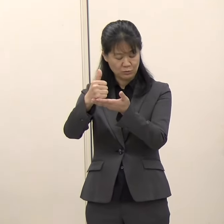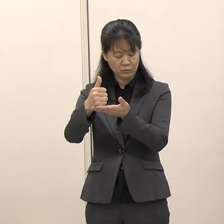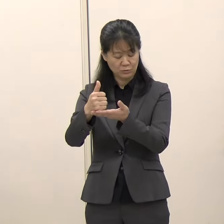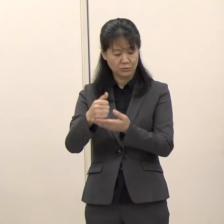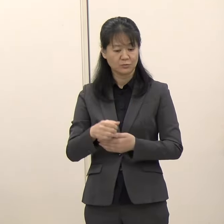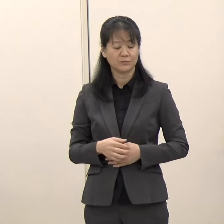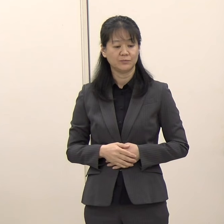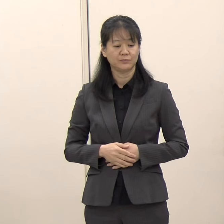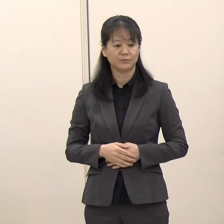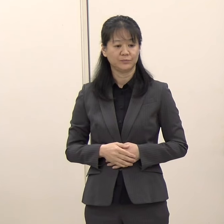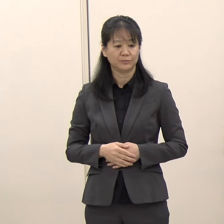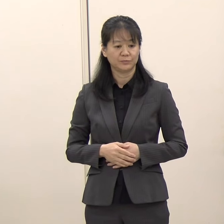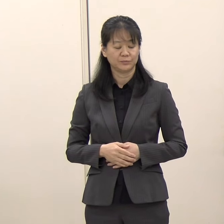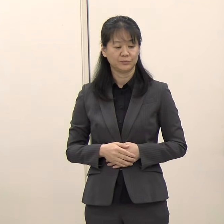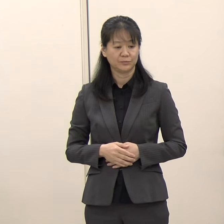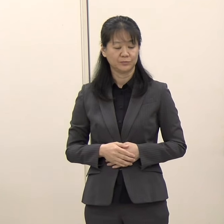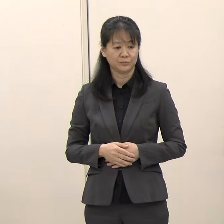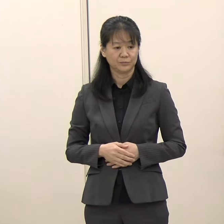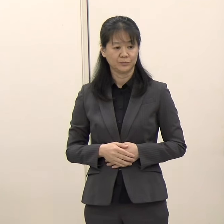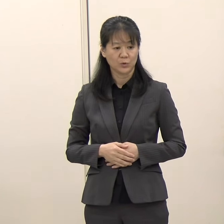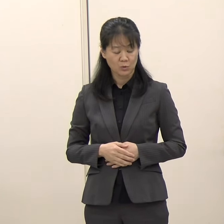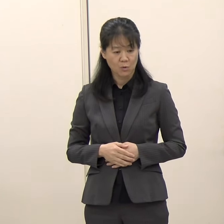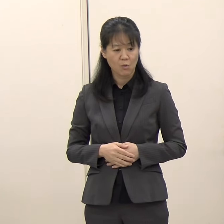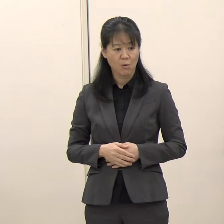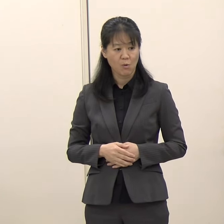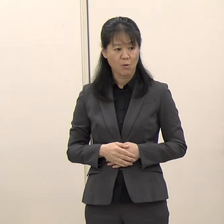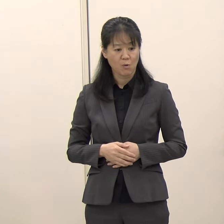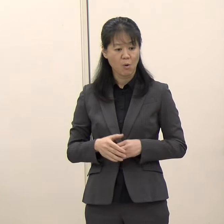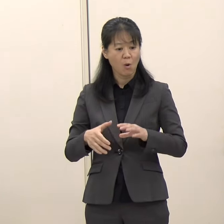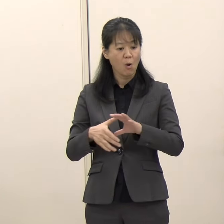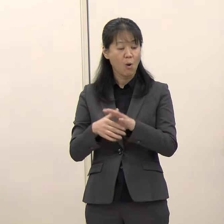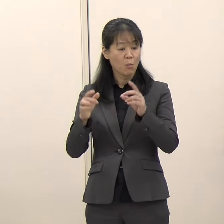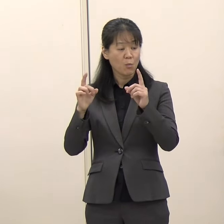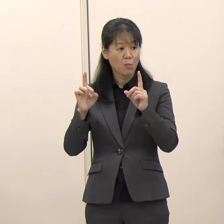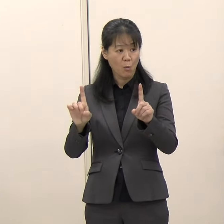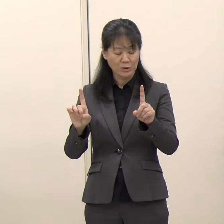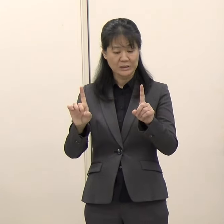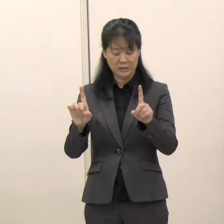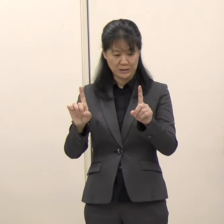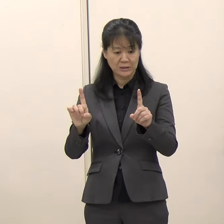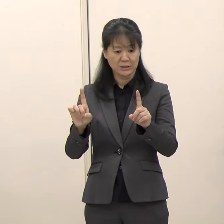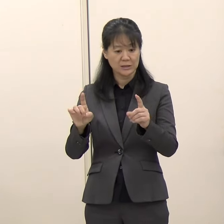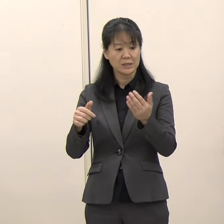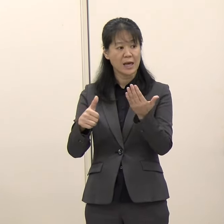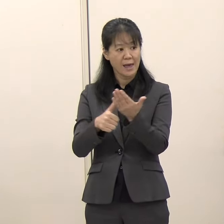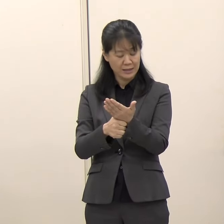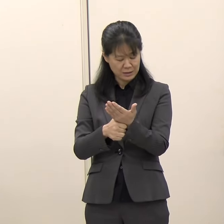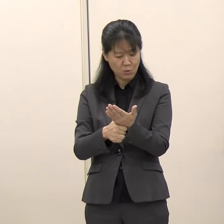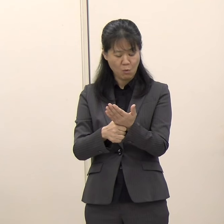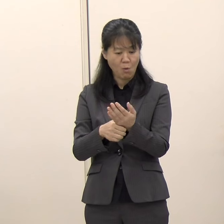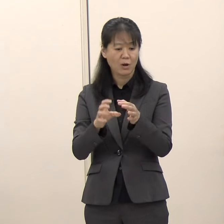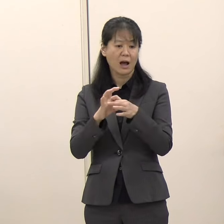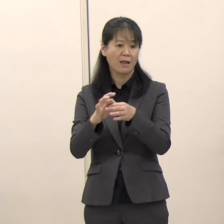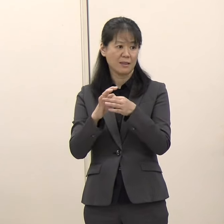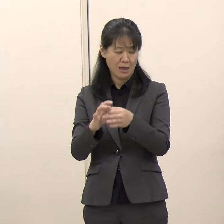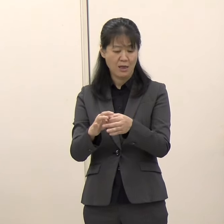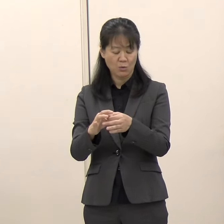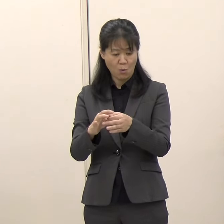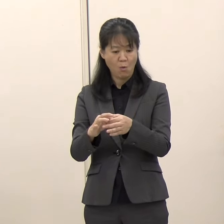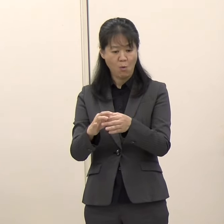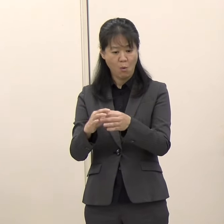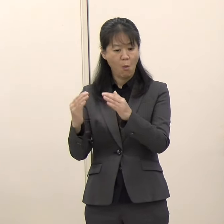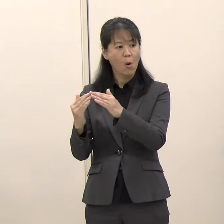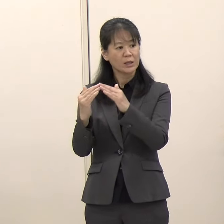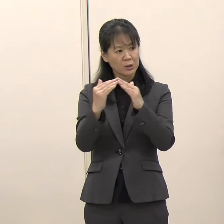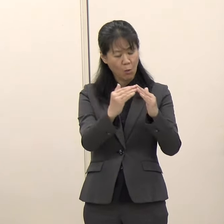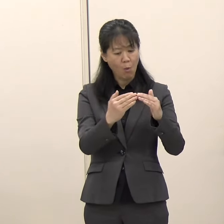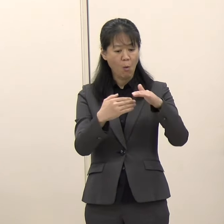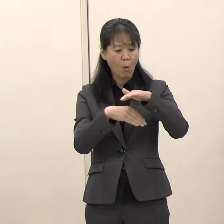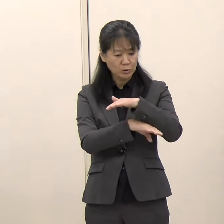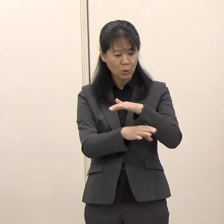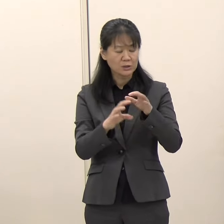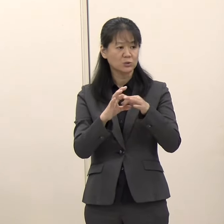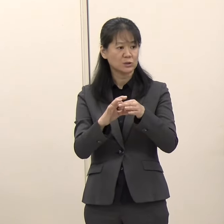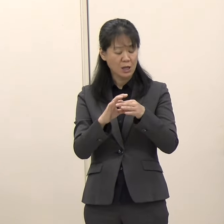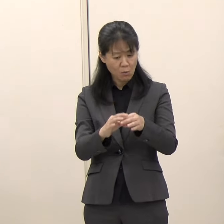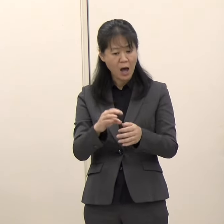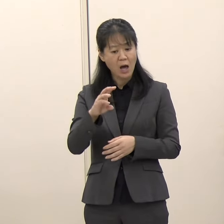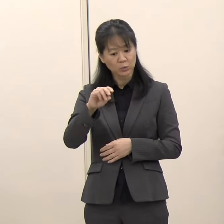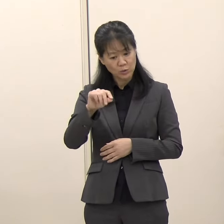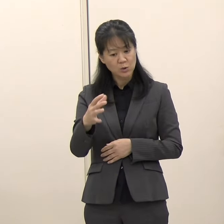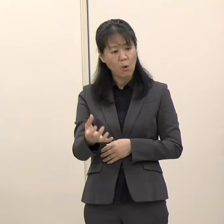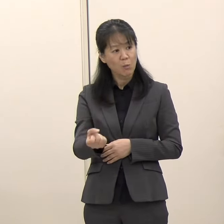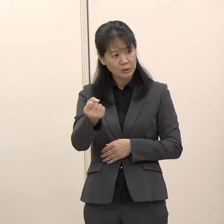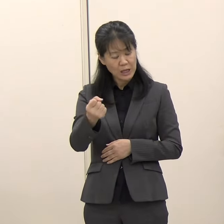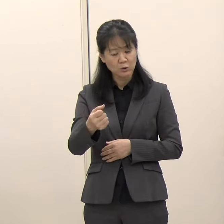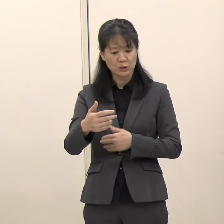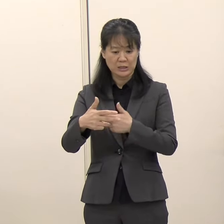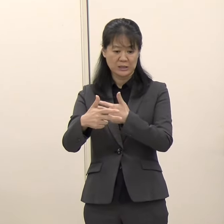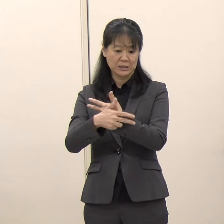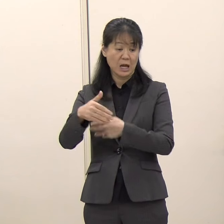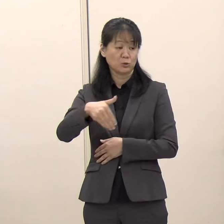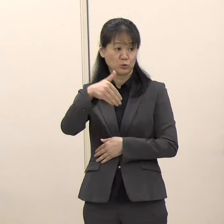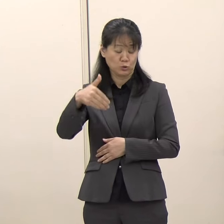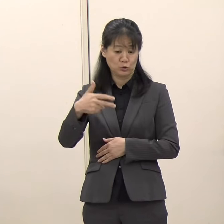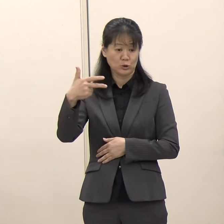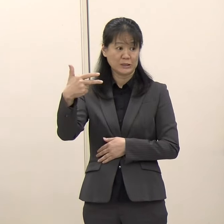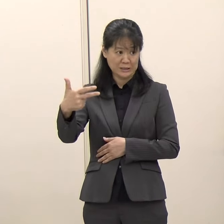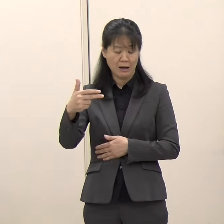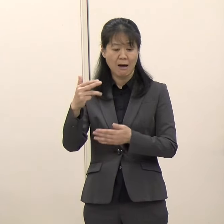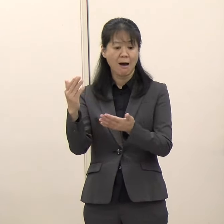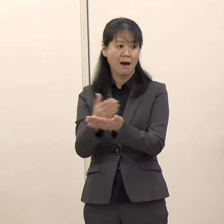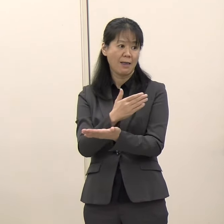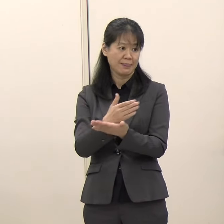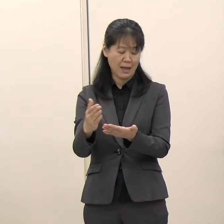このことから、初代門司駅の関連遺構についても、保存については、土地を所有している北九州市が判断すべきものと考えています。